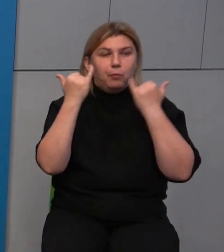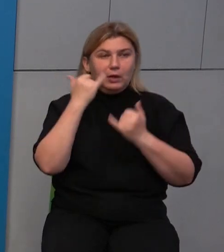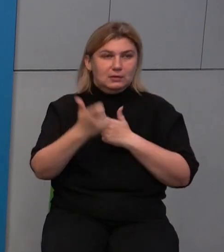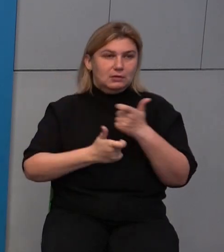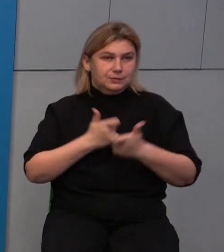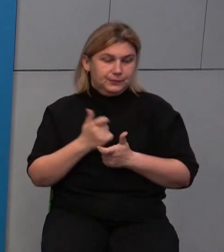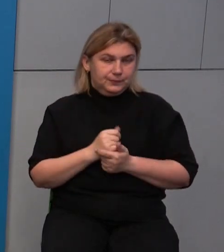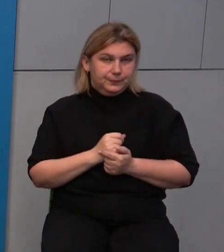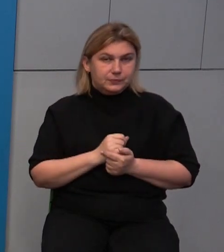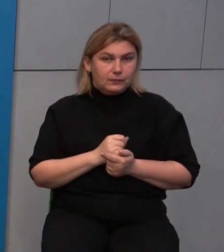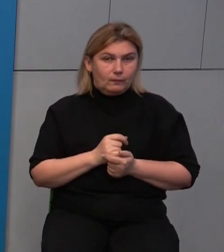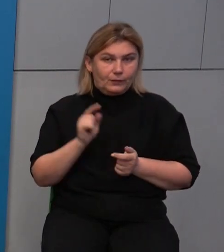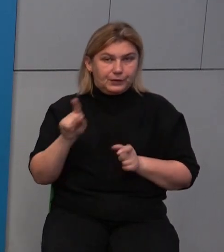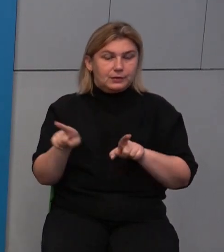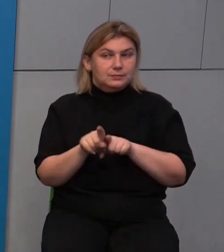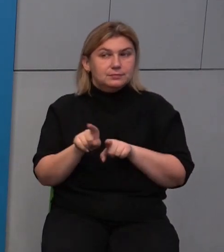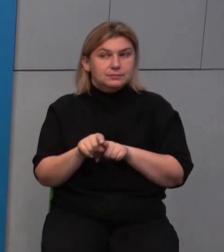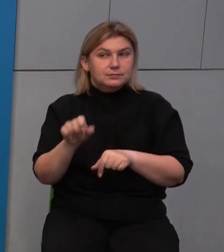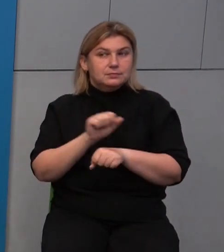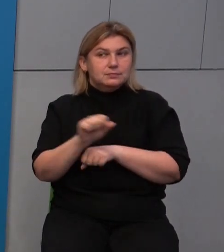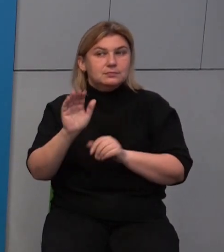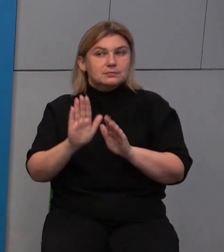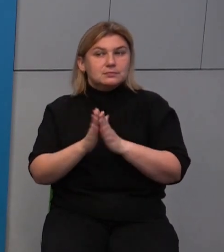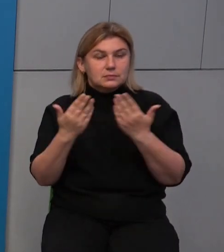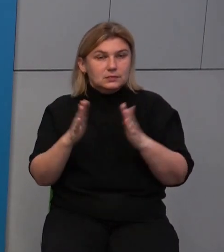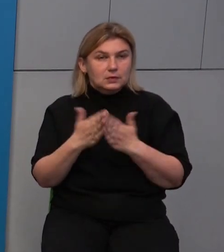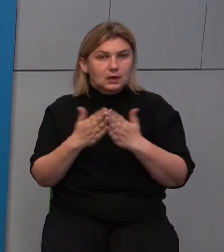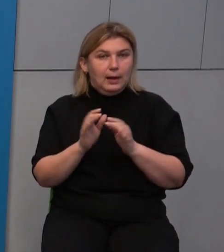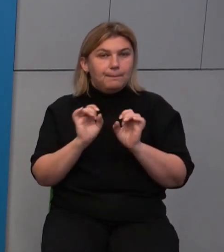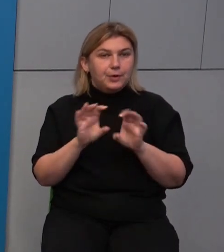Chociaż pojawiają się w książce profesorowie czy naukowcy,